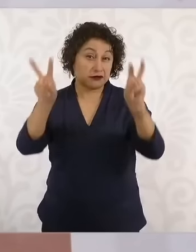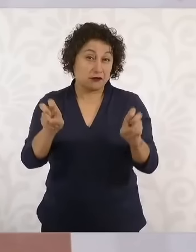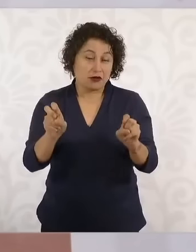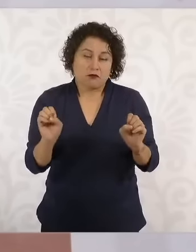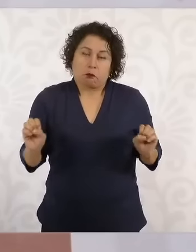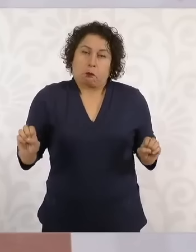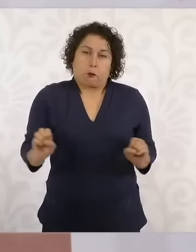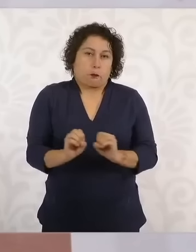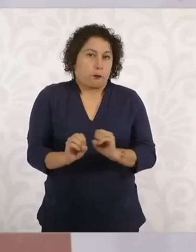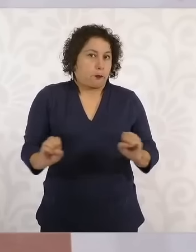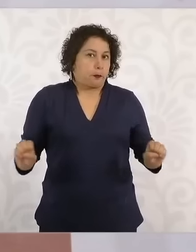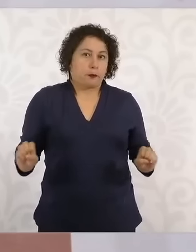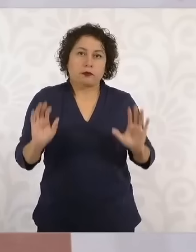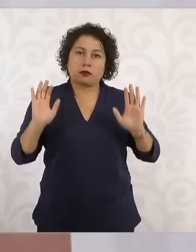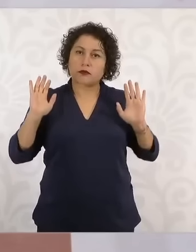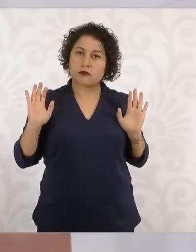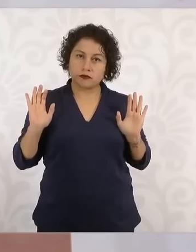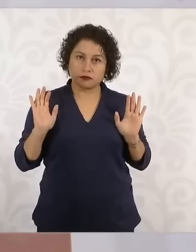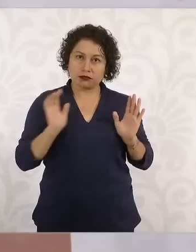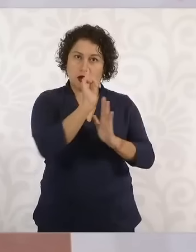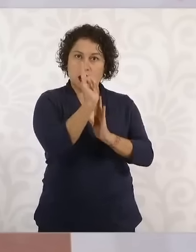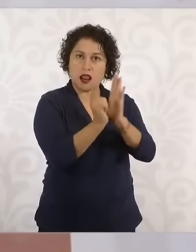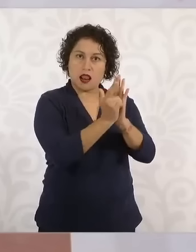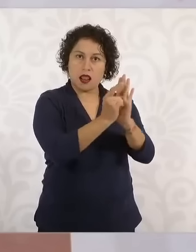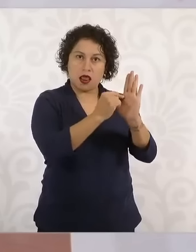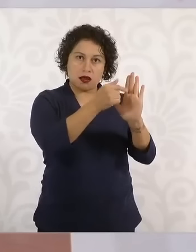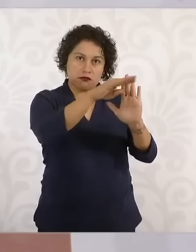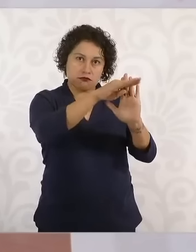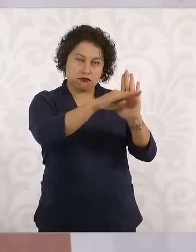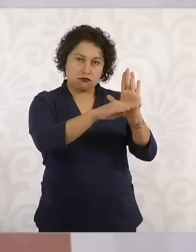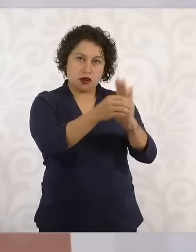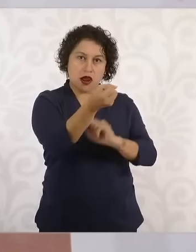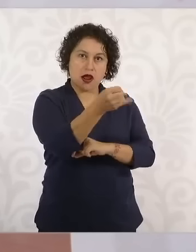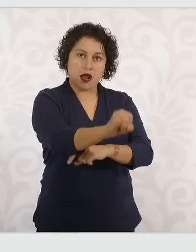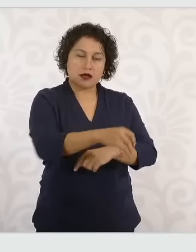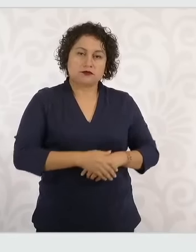Entonces, no es que la presidenta esté haciendo algo particular o el director del SAT haga